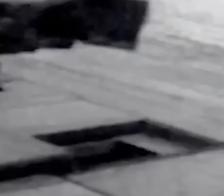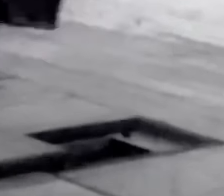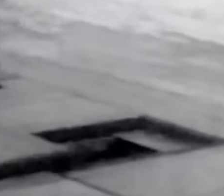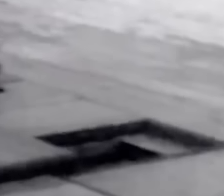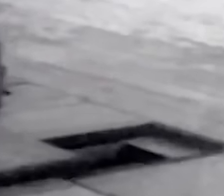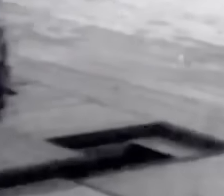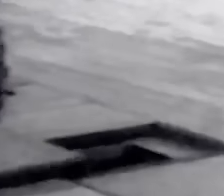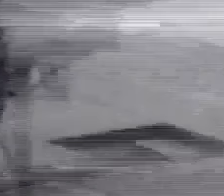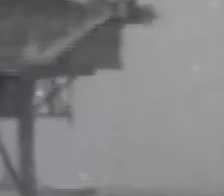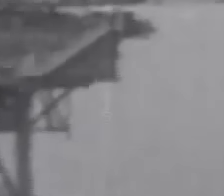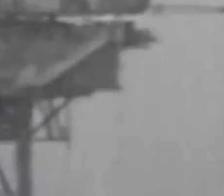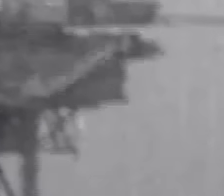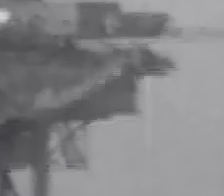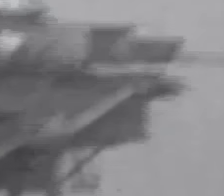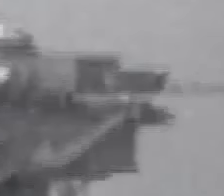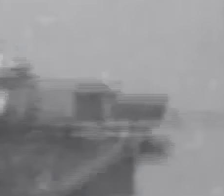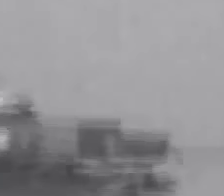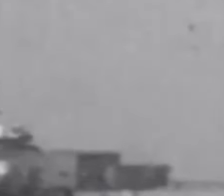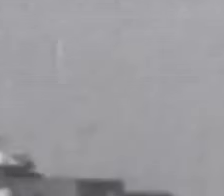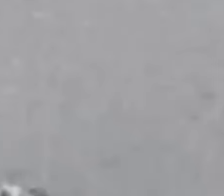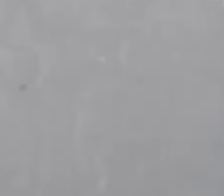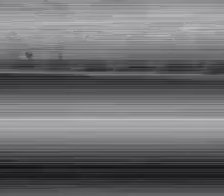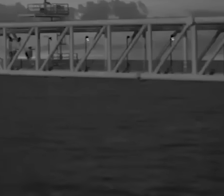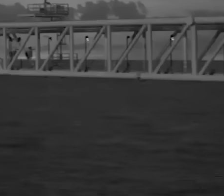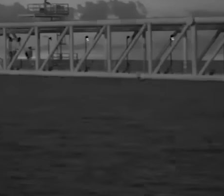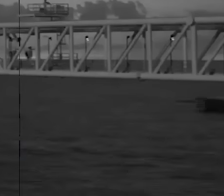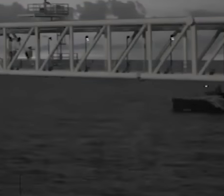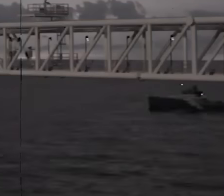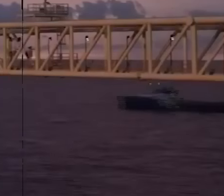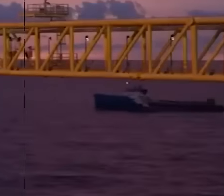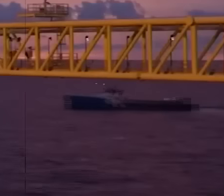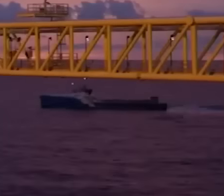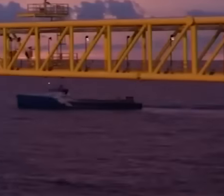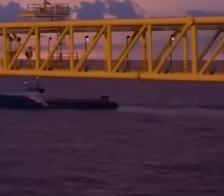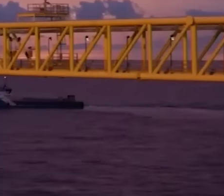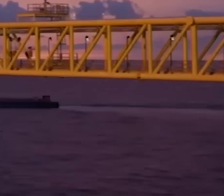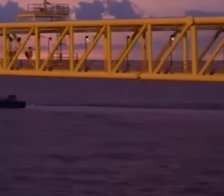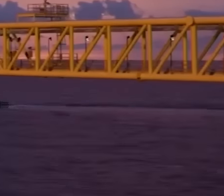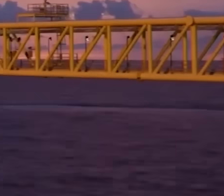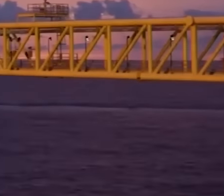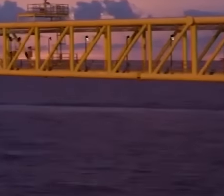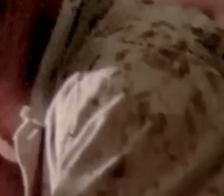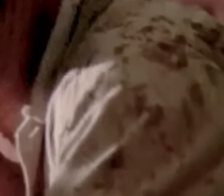sino que administramos el patrimonio de todas y todos los mexicanos. Y hoy caminamos juntos